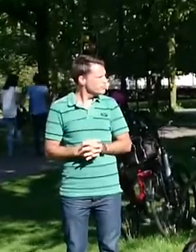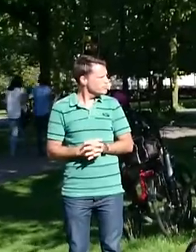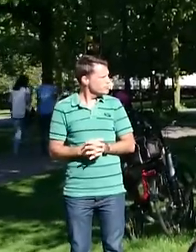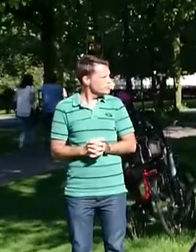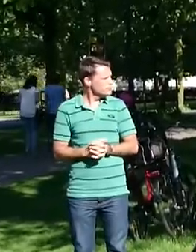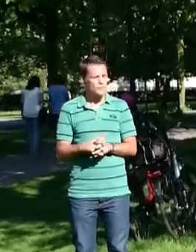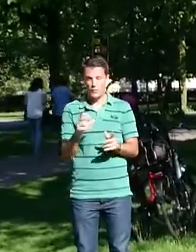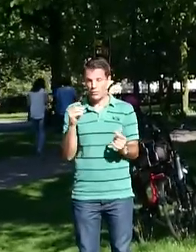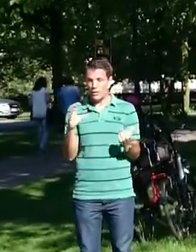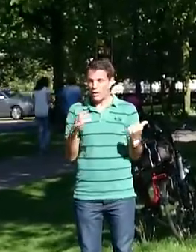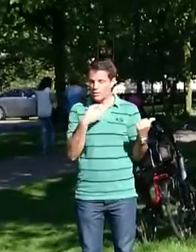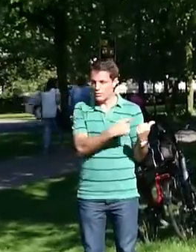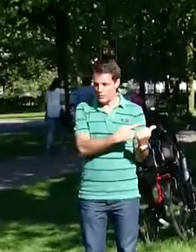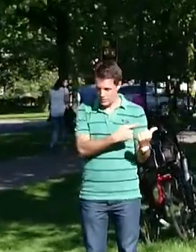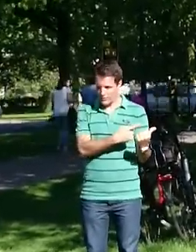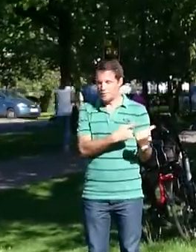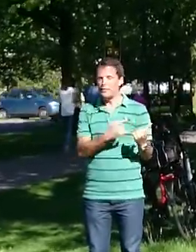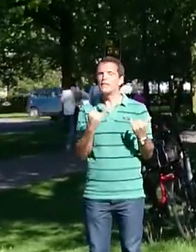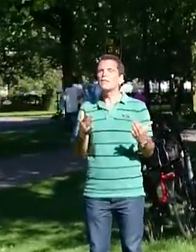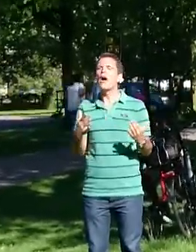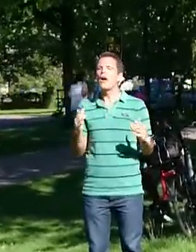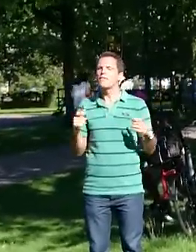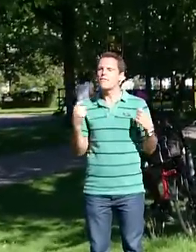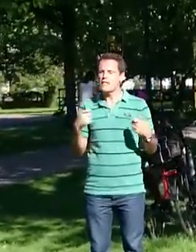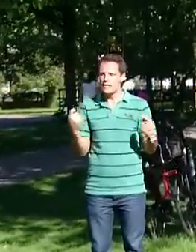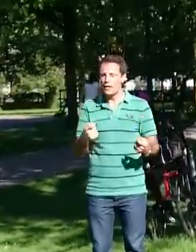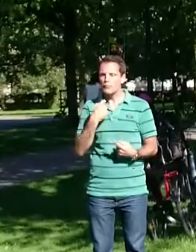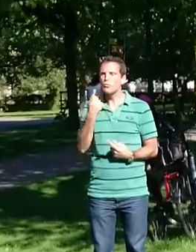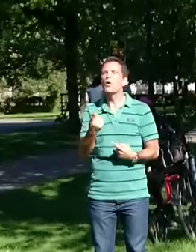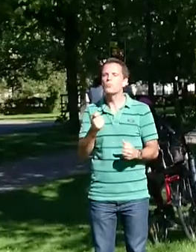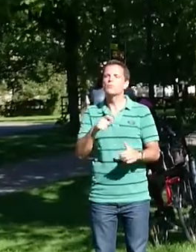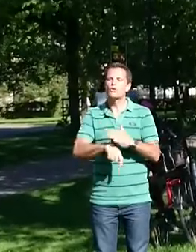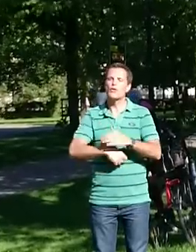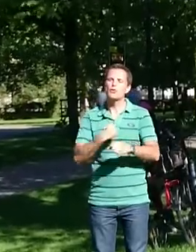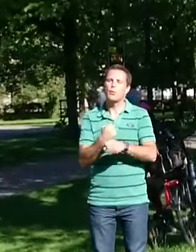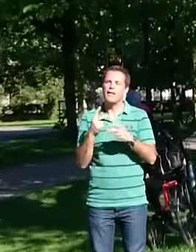Och som Lars sade, idag firar vi, men imorgon så måste vi börja jobba igen.